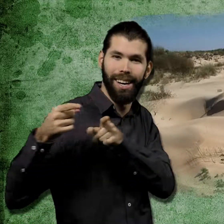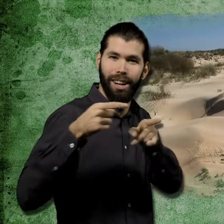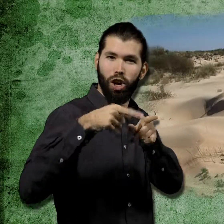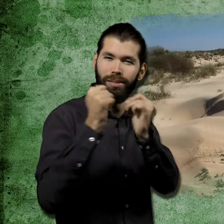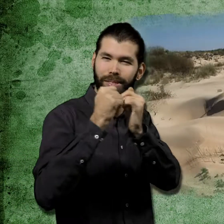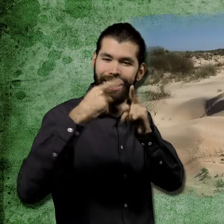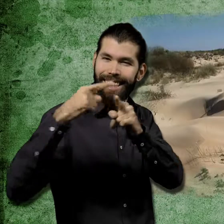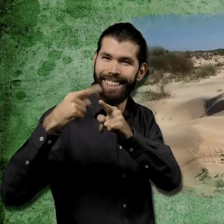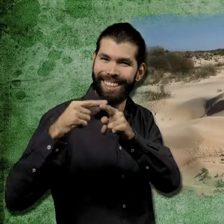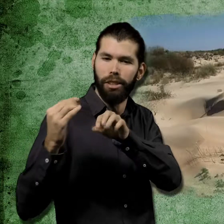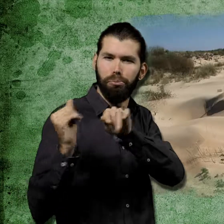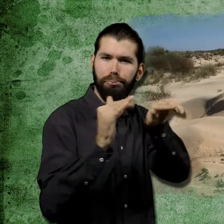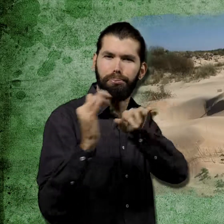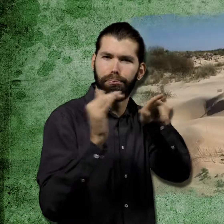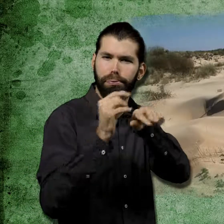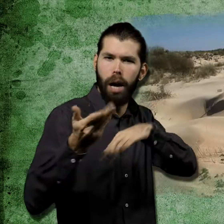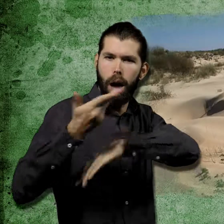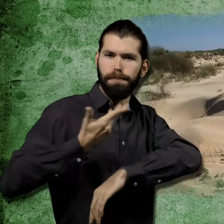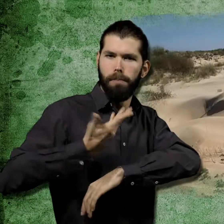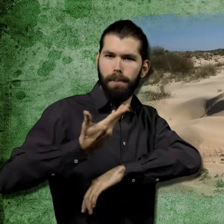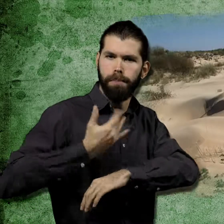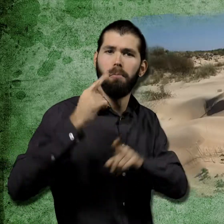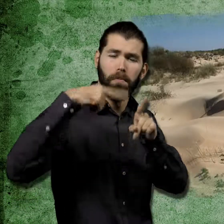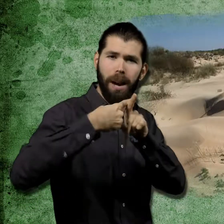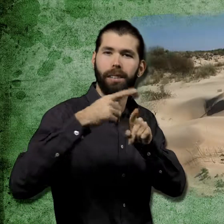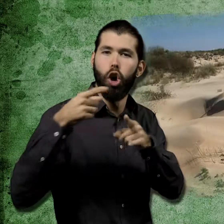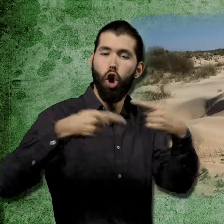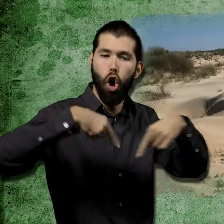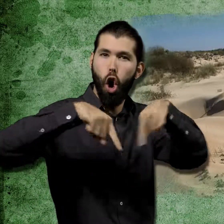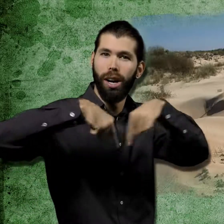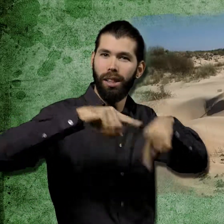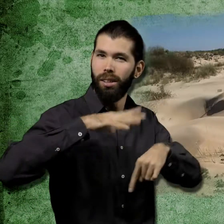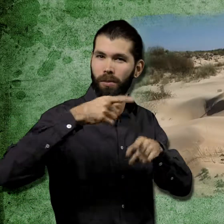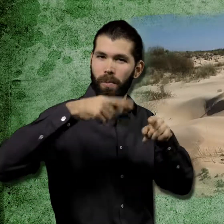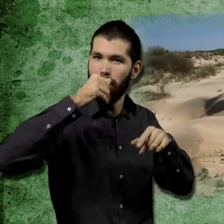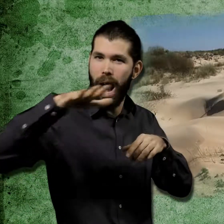format per l'aportació de sediments dels cursos fluvials i corrents marins litorals.